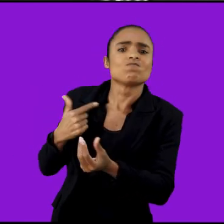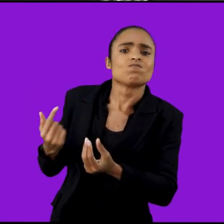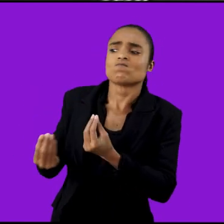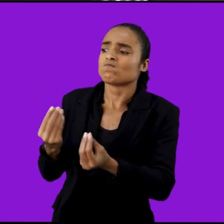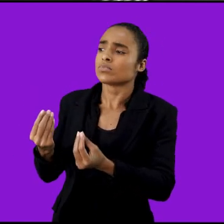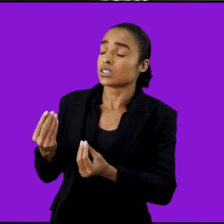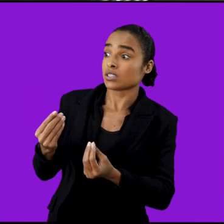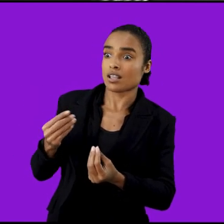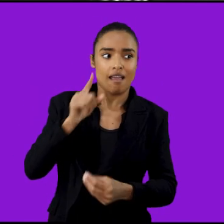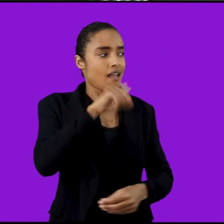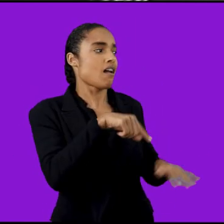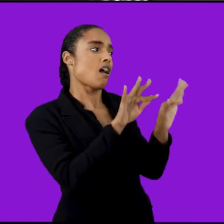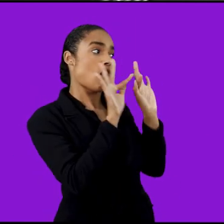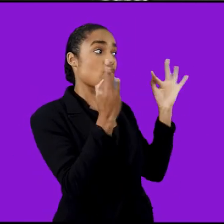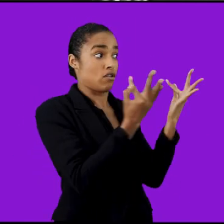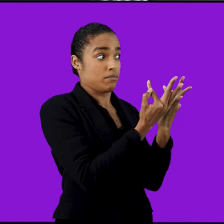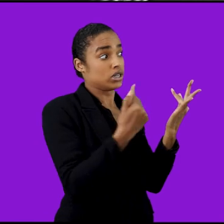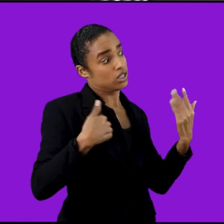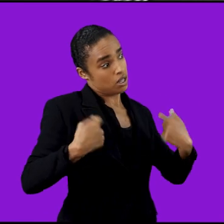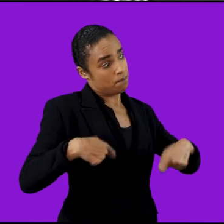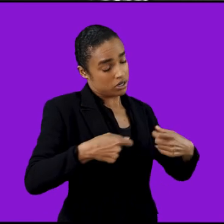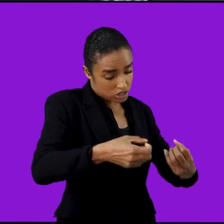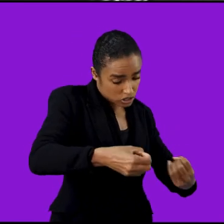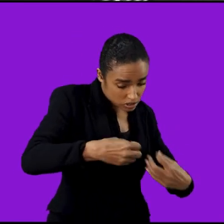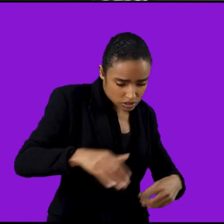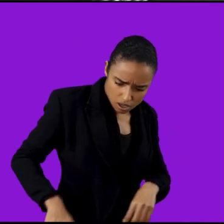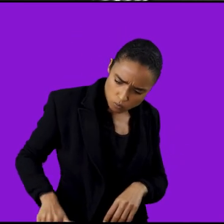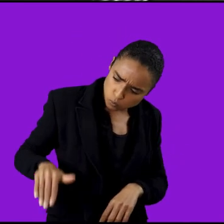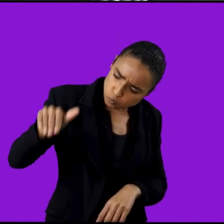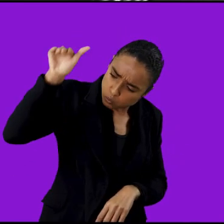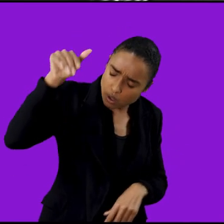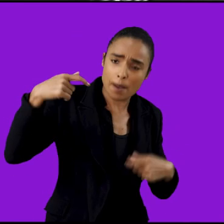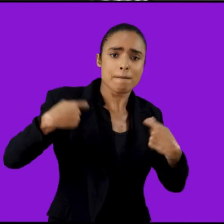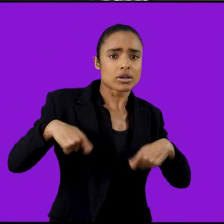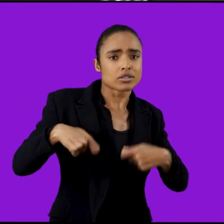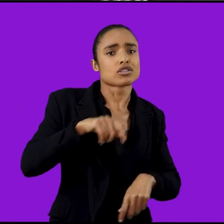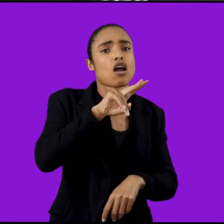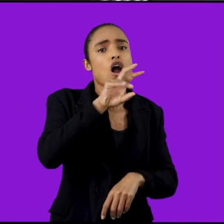eu ser criada, precisou da minha avó, da minha bisa, né? Pra minha filha ser criada,